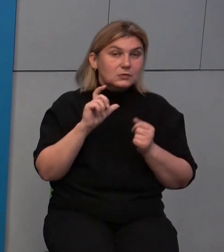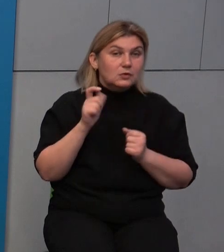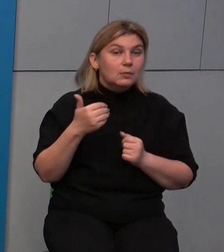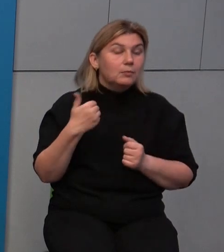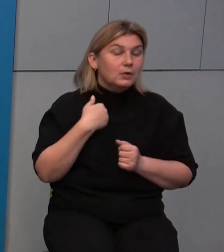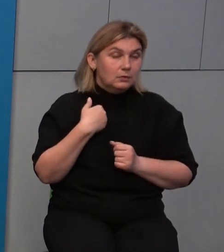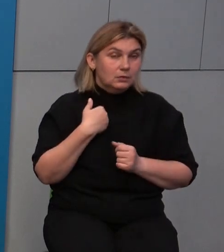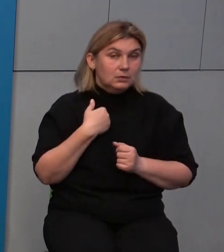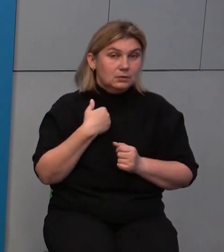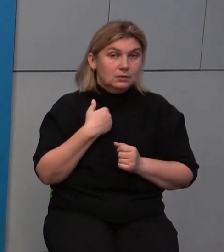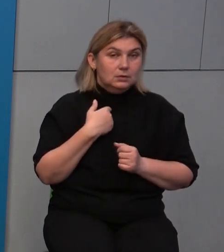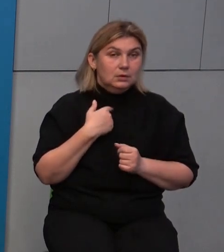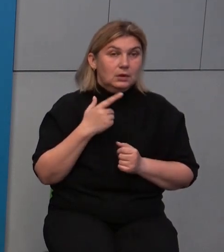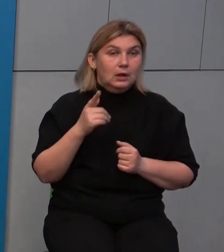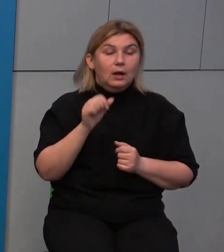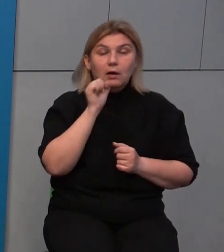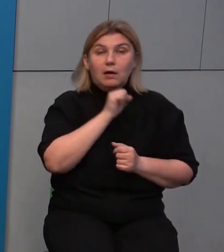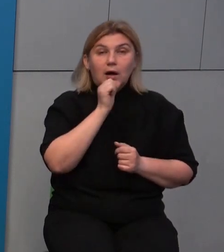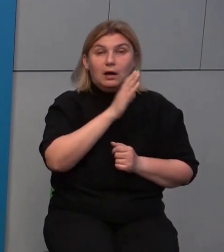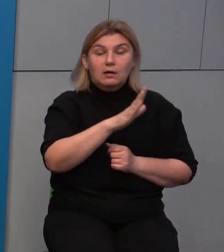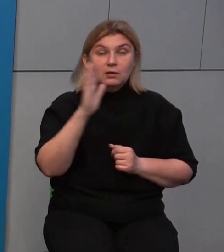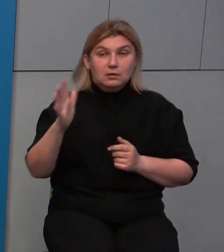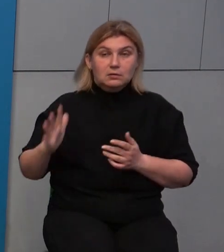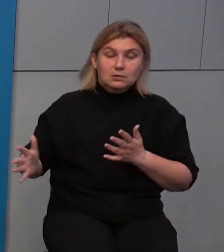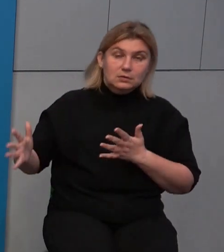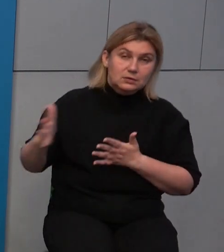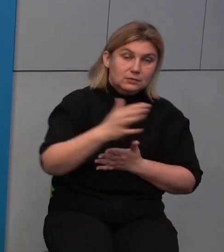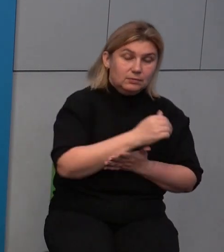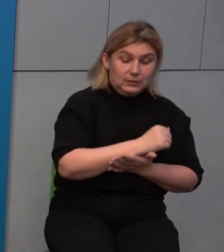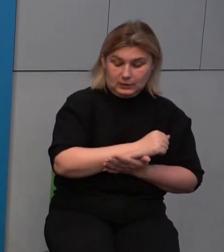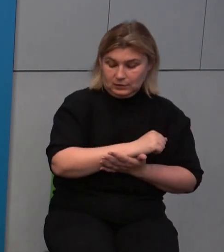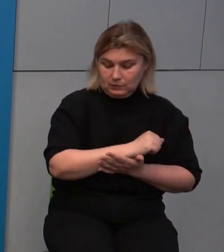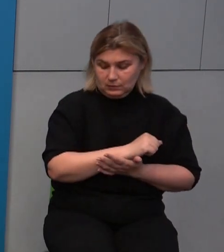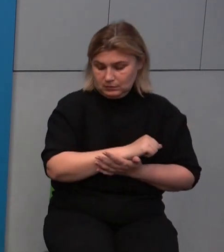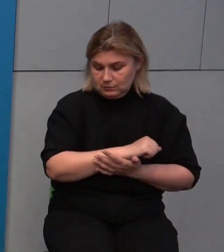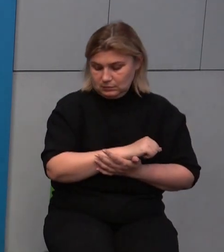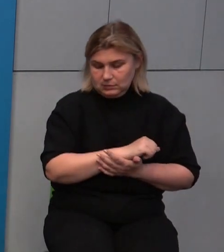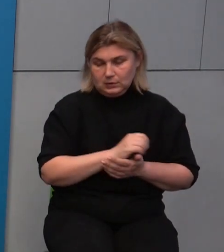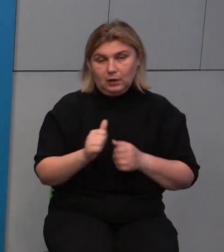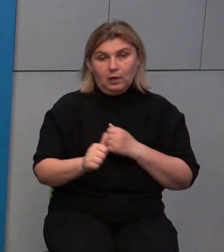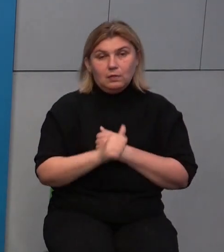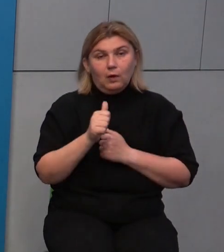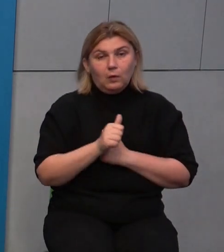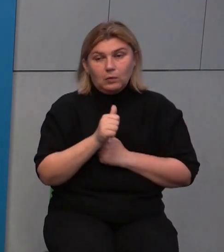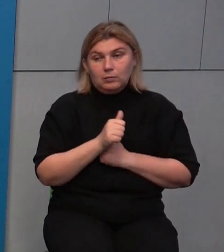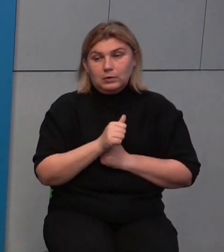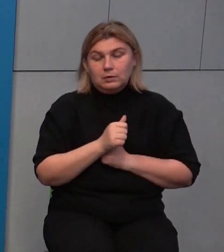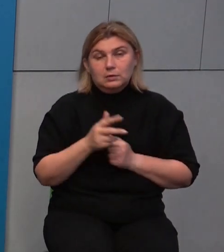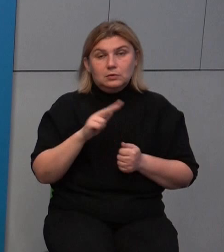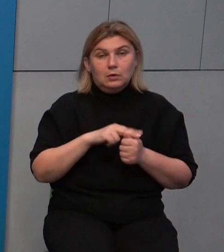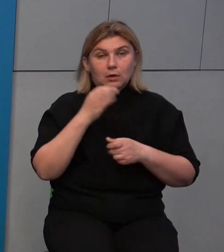A to archiwum, które gromadziło także dokumenty, które opowiadały tę historię,